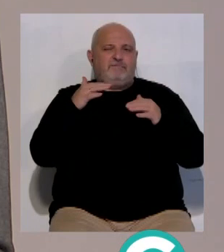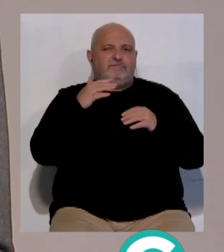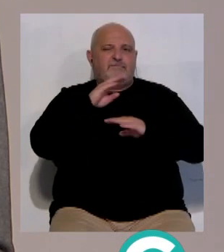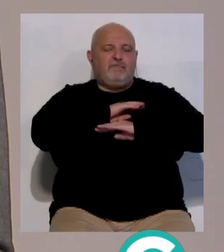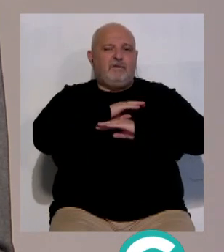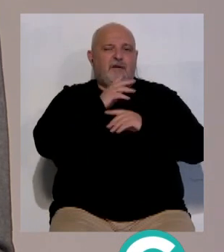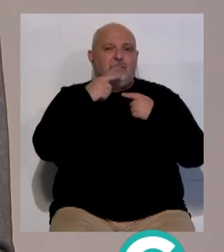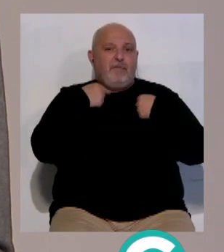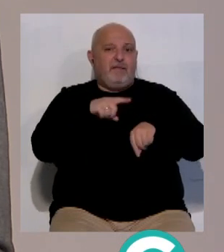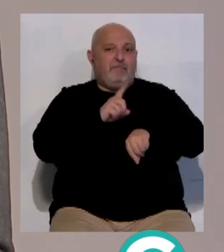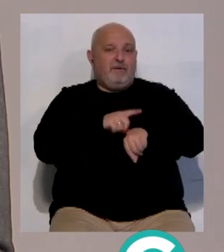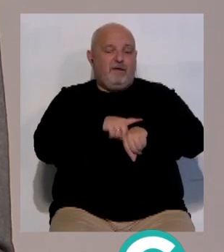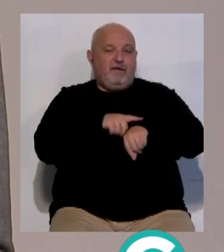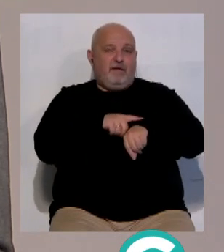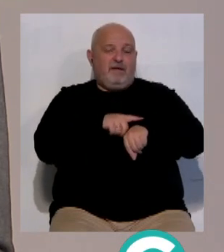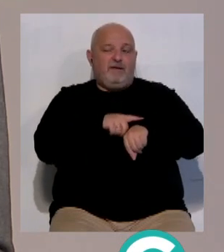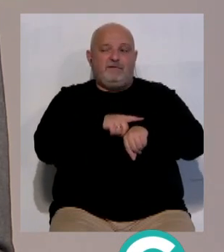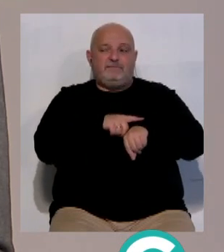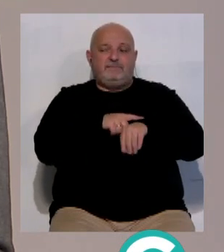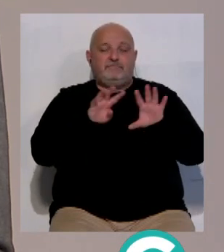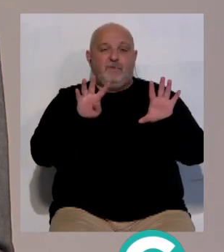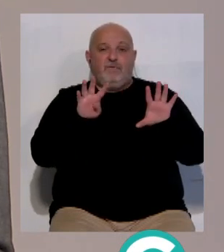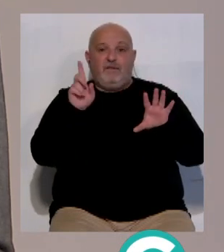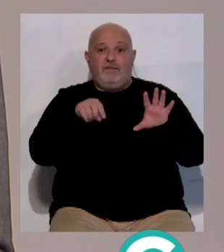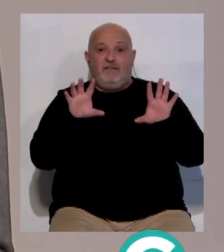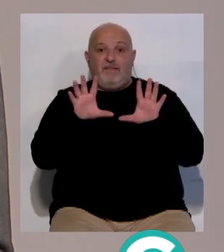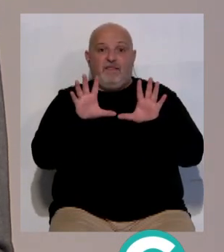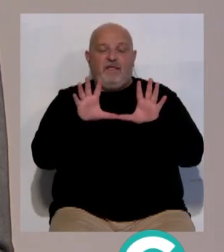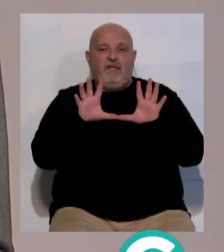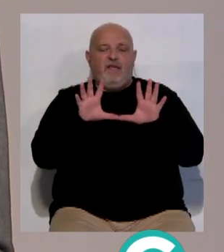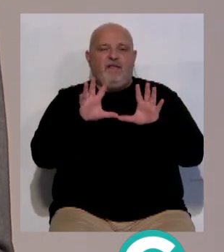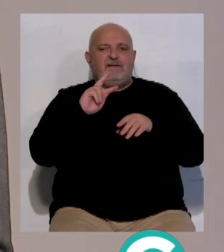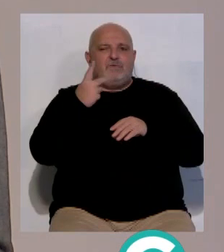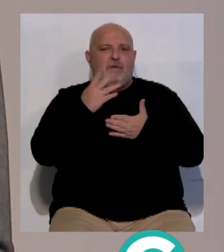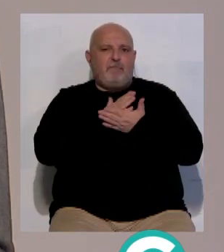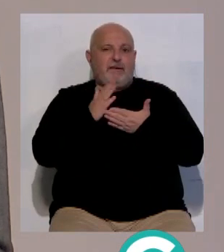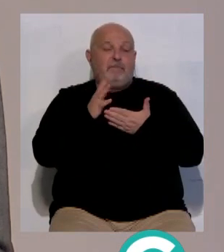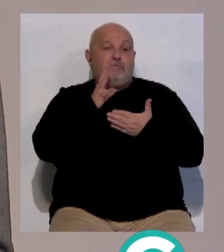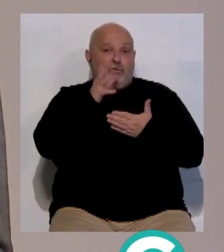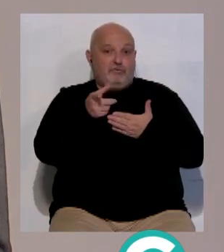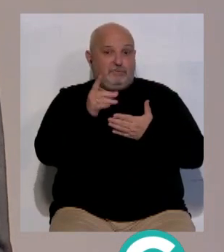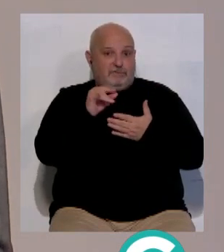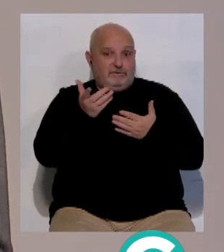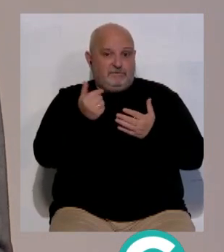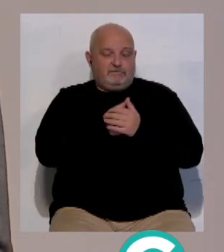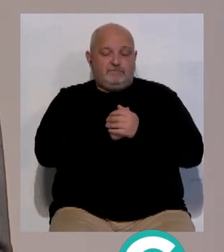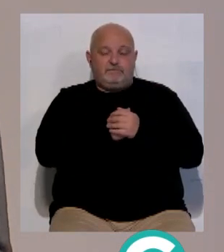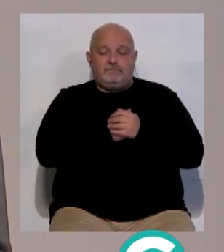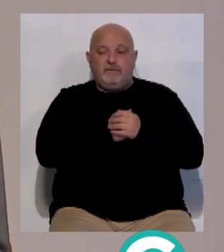perder el tiempo y el nueve de cada 10 son en la segunda parte claro por eso te digo y y y aparte